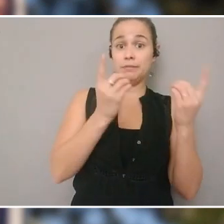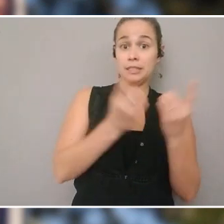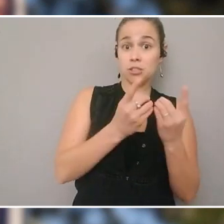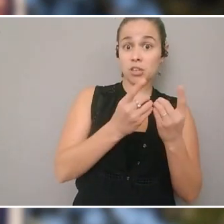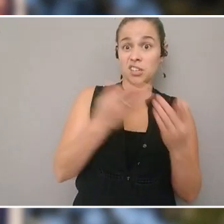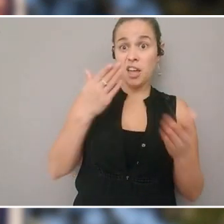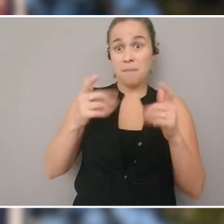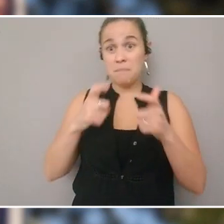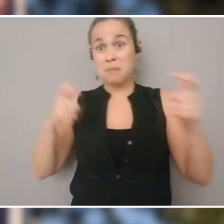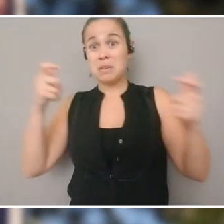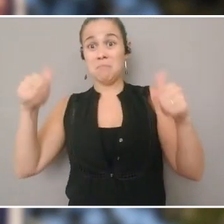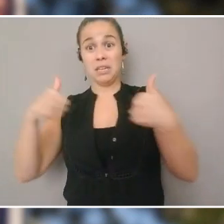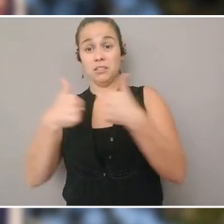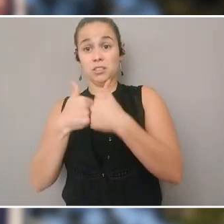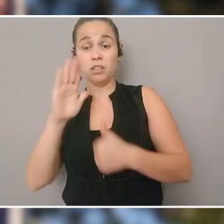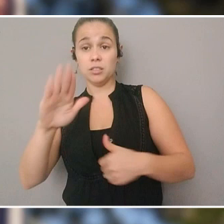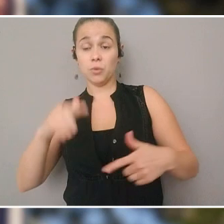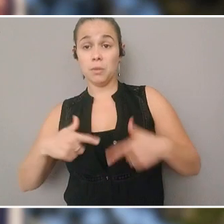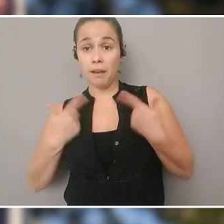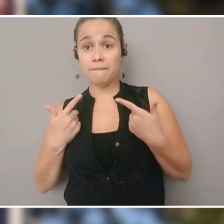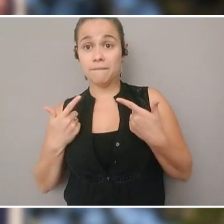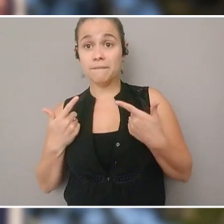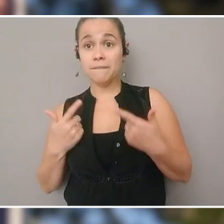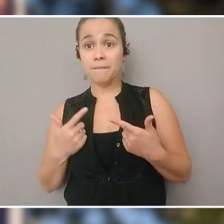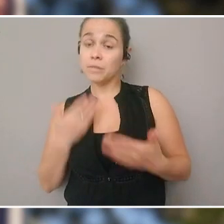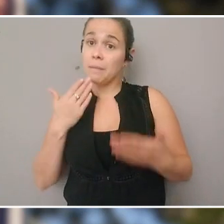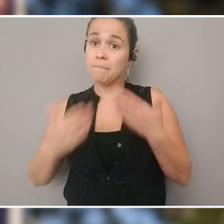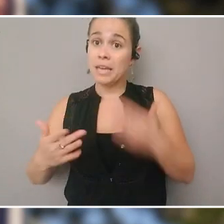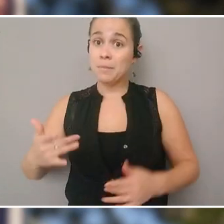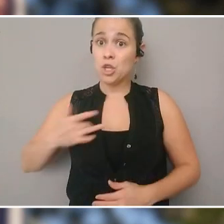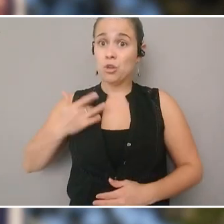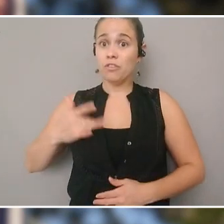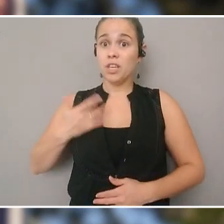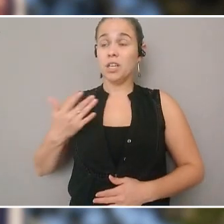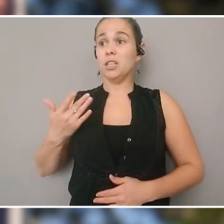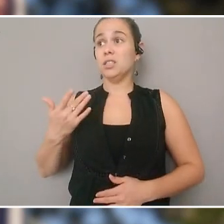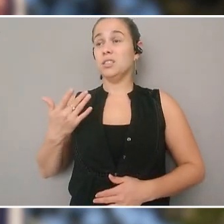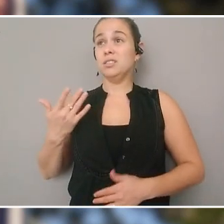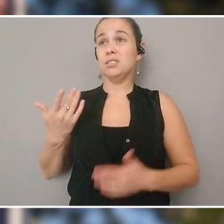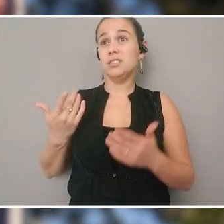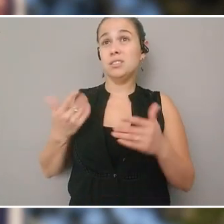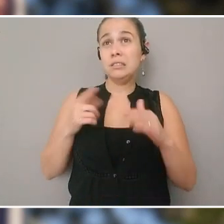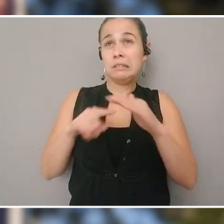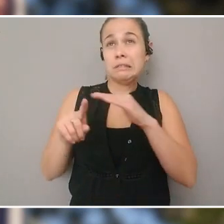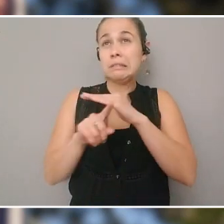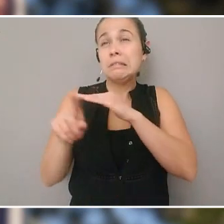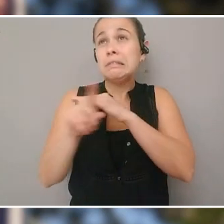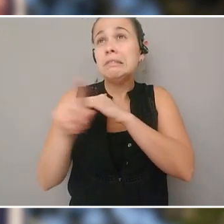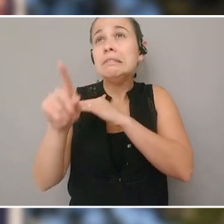de su vida. Pueden que sientan como el